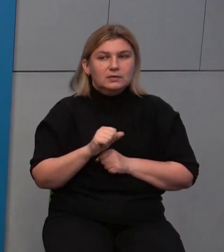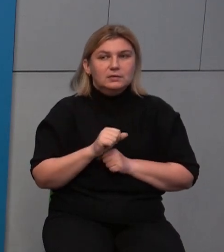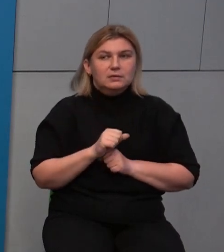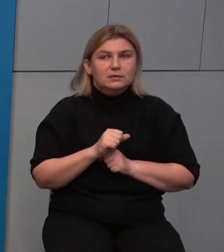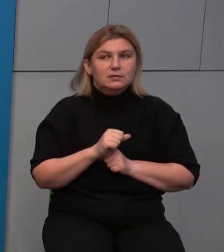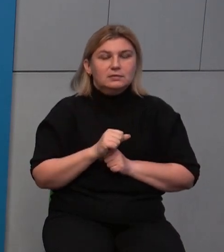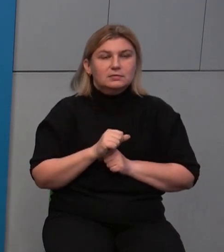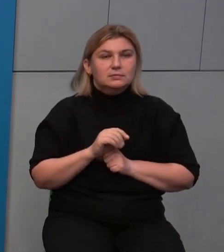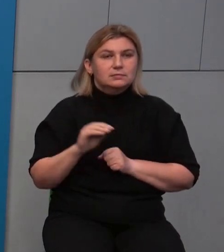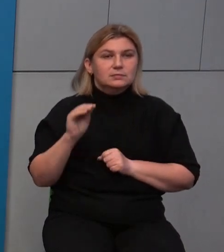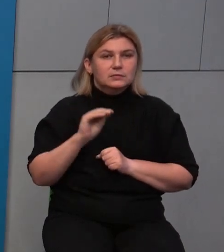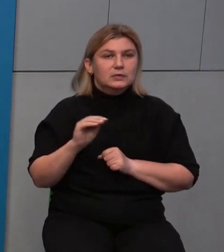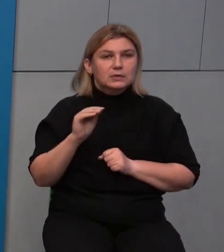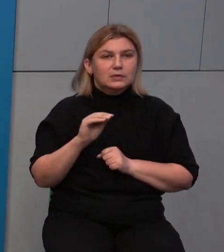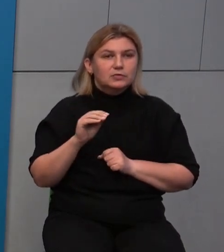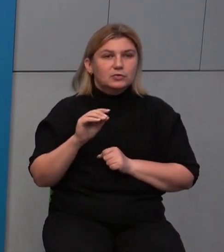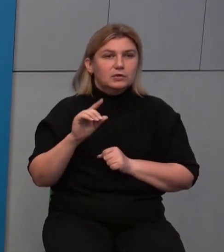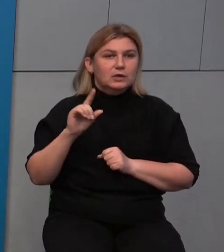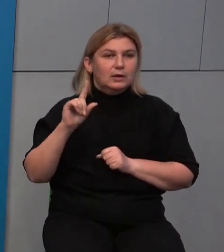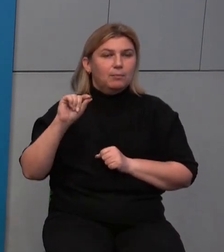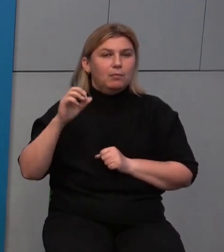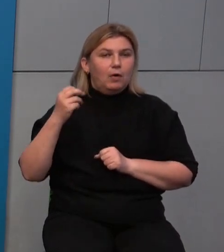jeszcze w pogaństwie, to znaczy te kilka wieków,